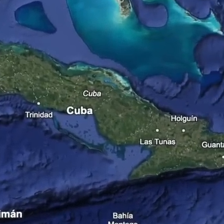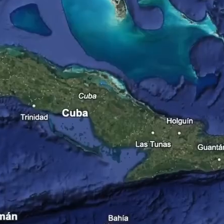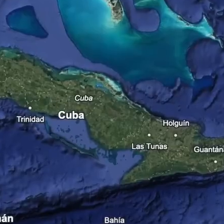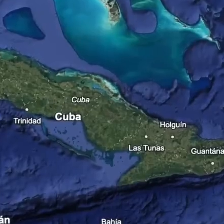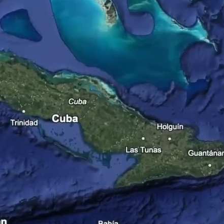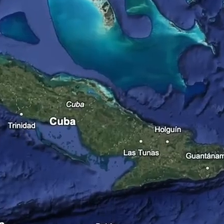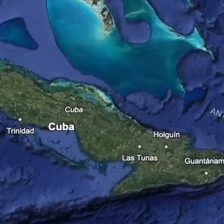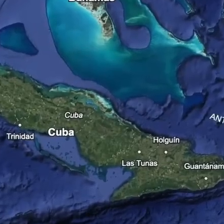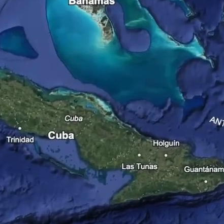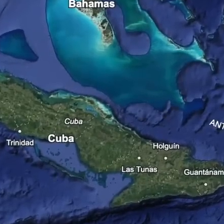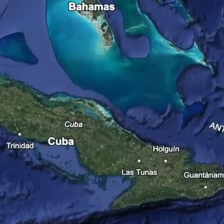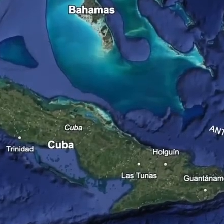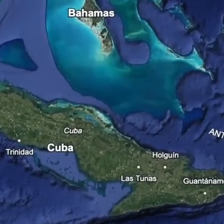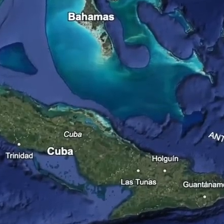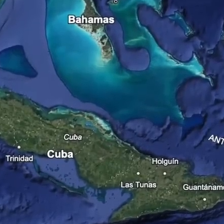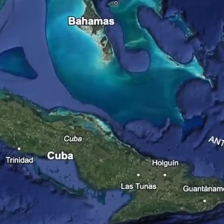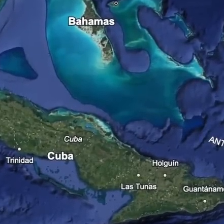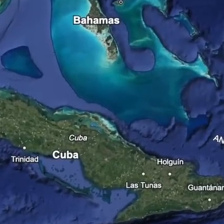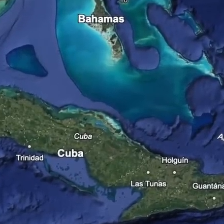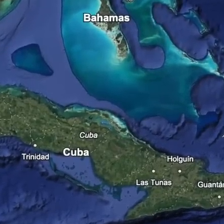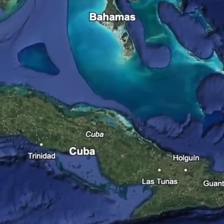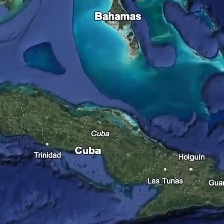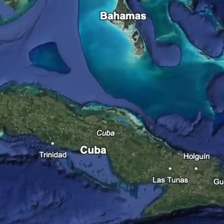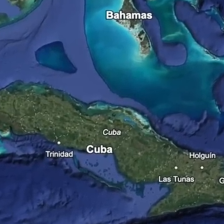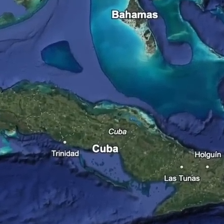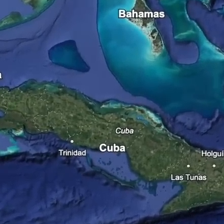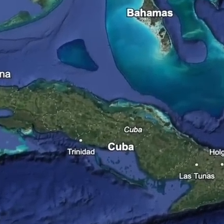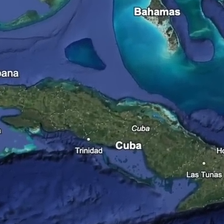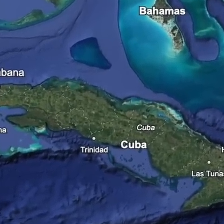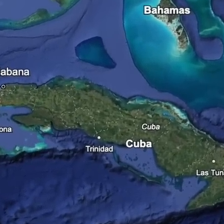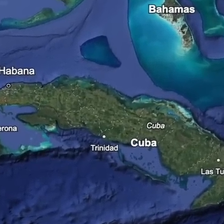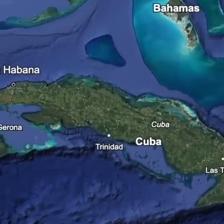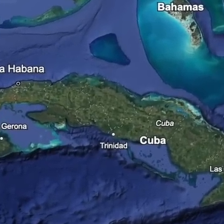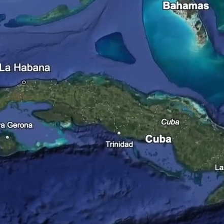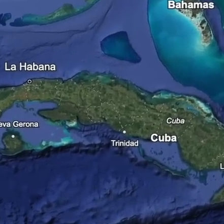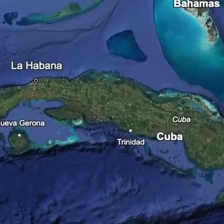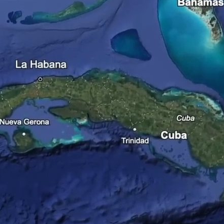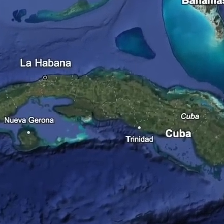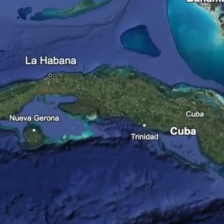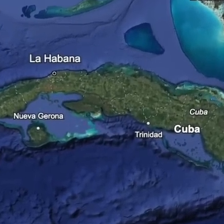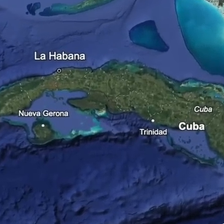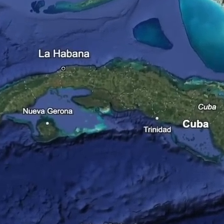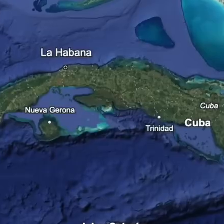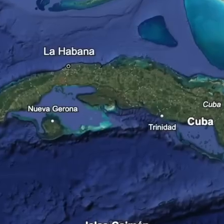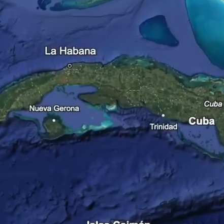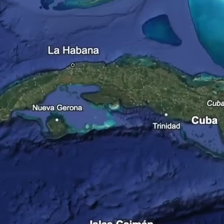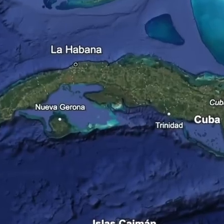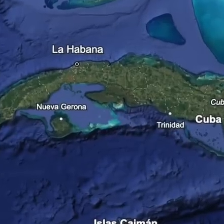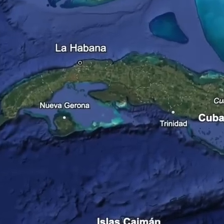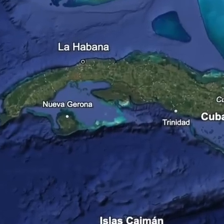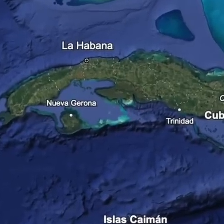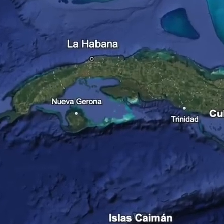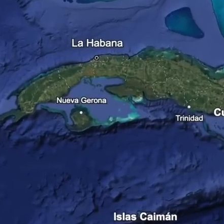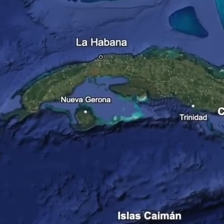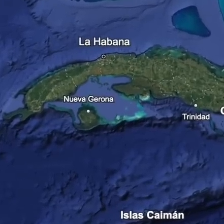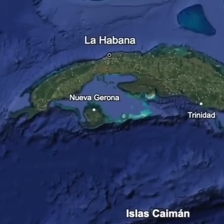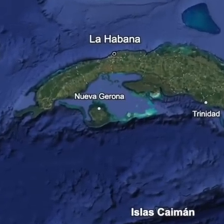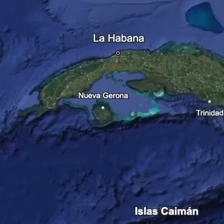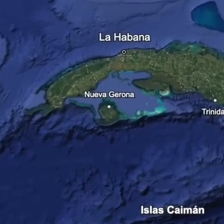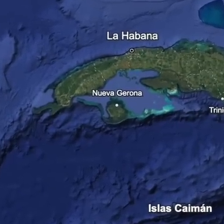plataforma continental y Cuba tiene soberanía sobre su parte y hay un pedazo todavía de de aguas